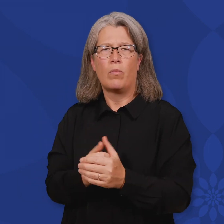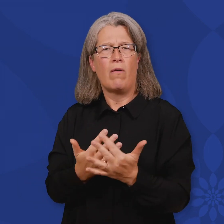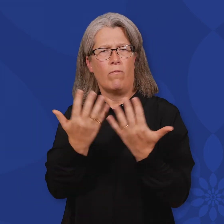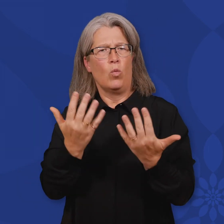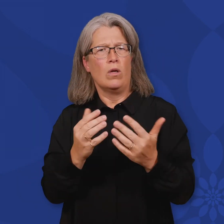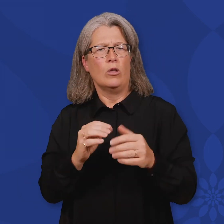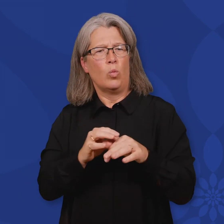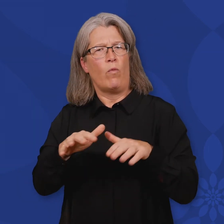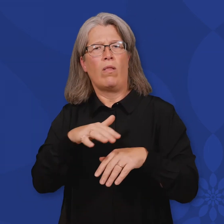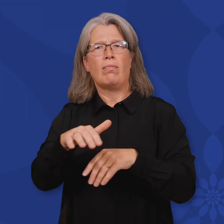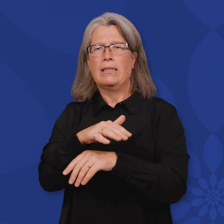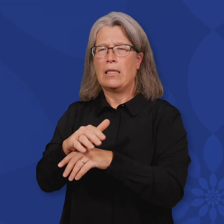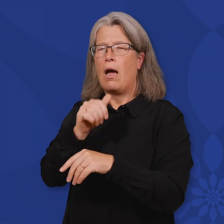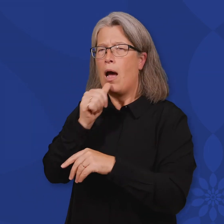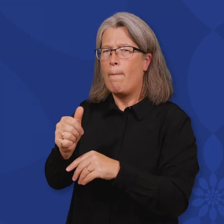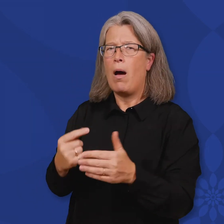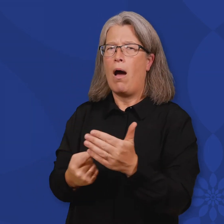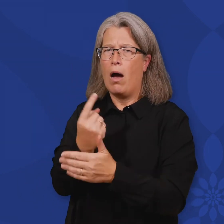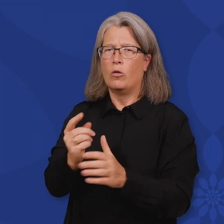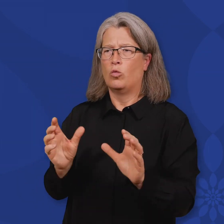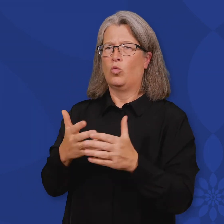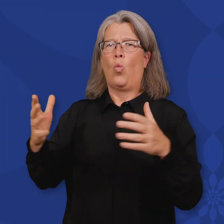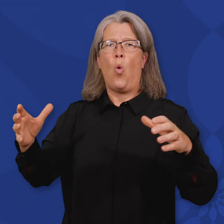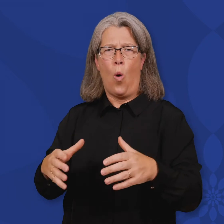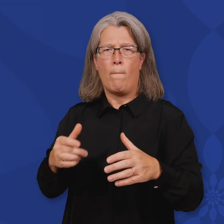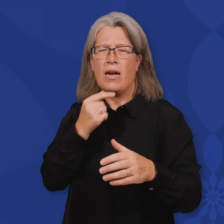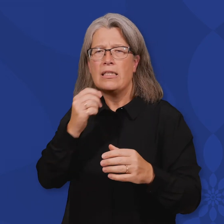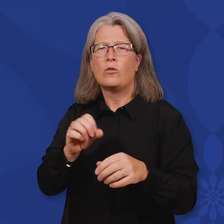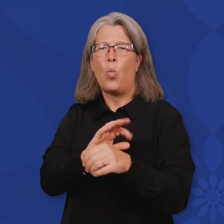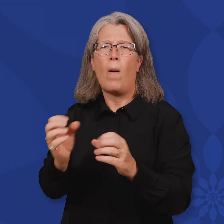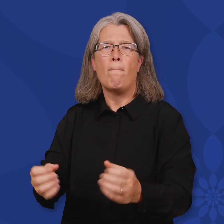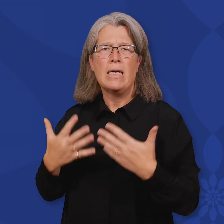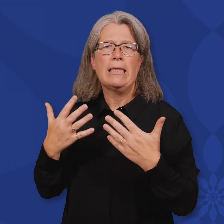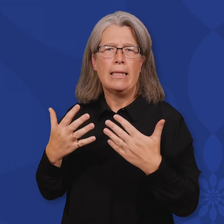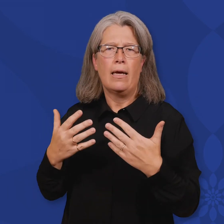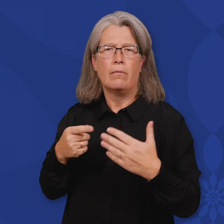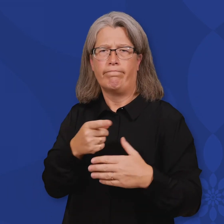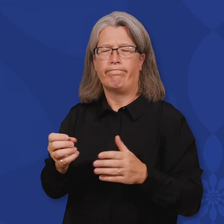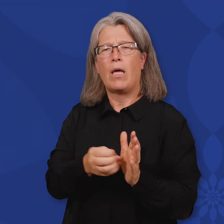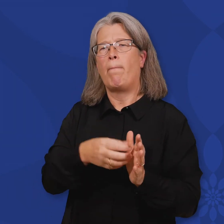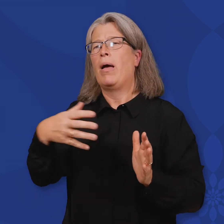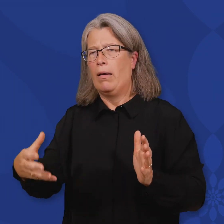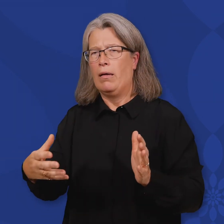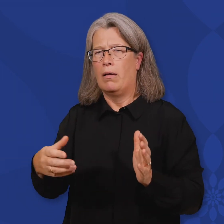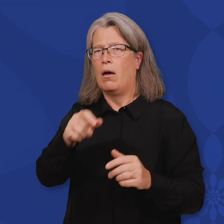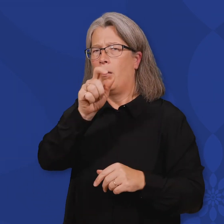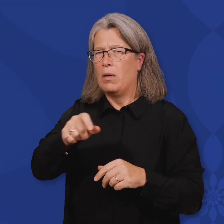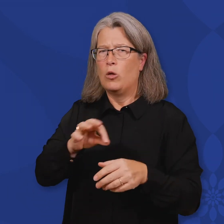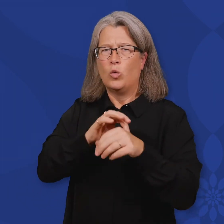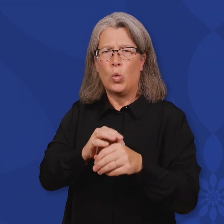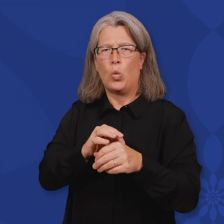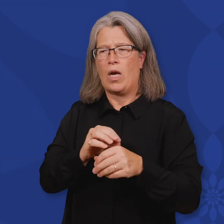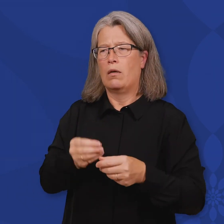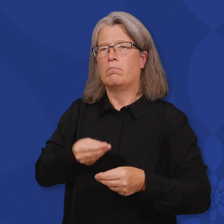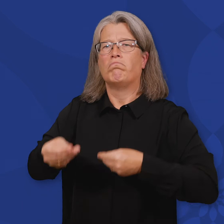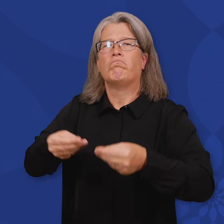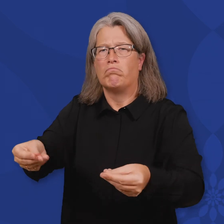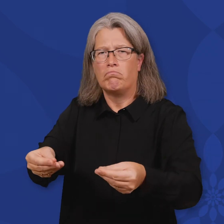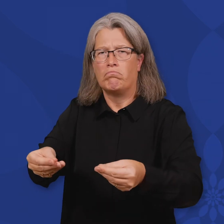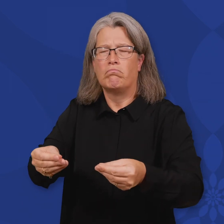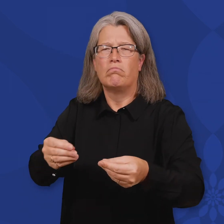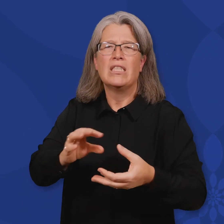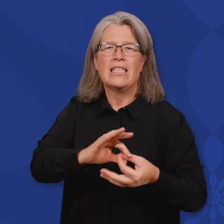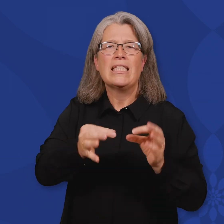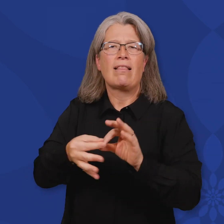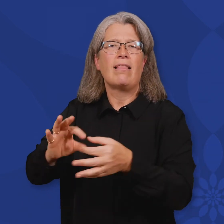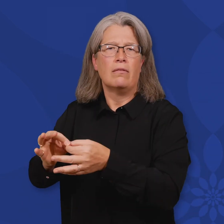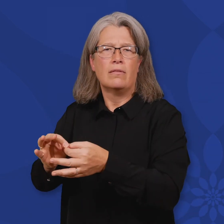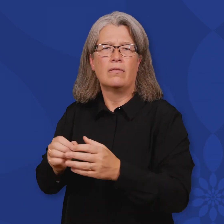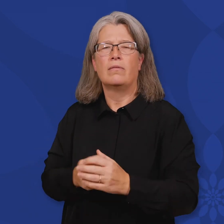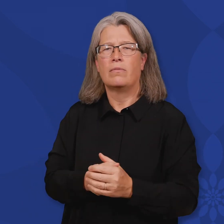Inom flera sjukvårdsdistrikt har rapporterats massexponeringar som lett till smittkedjor.